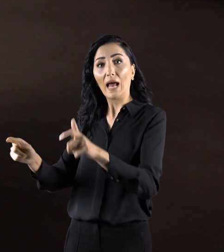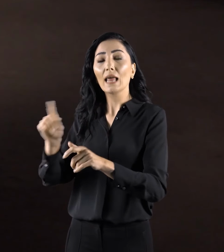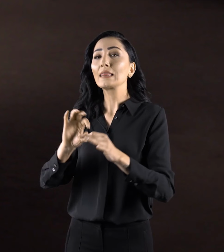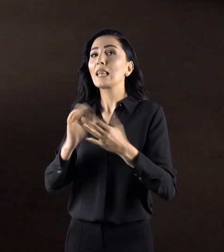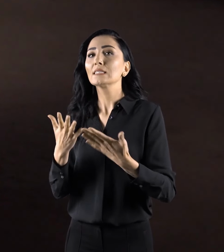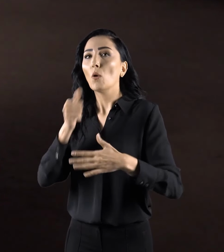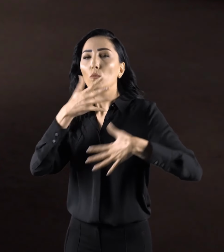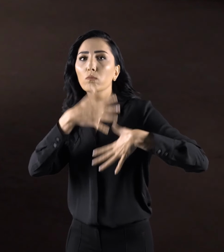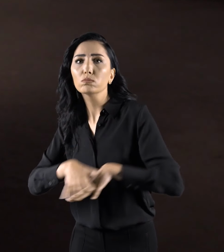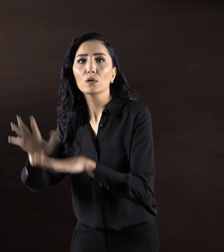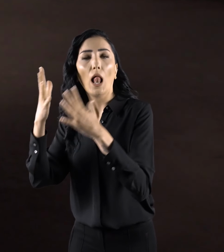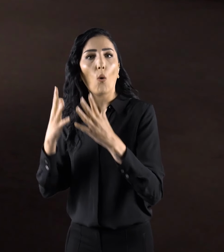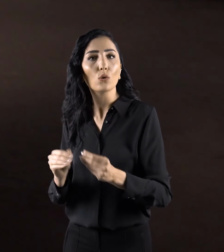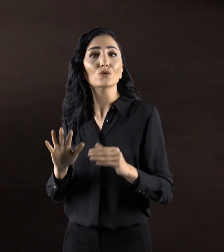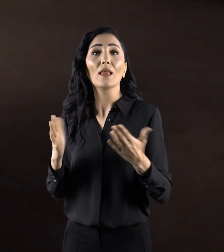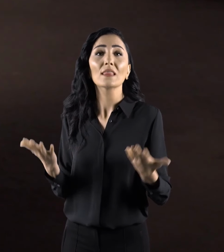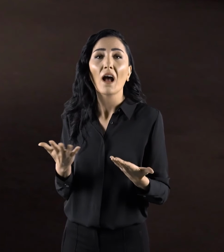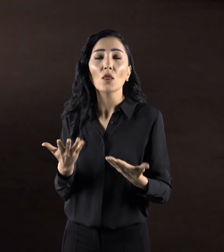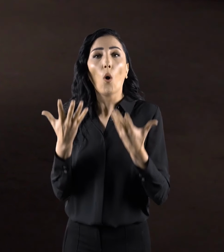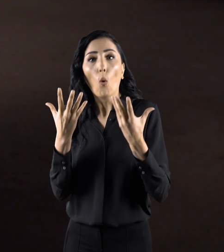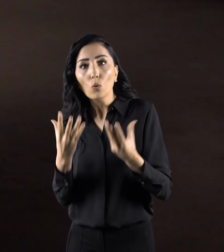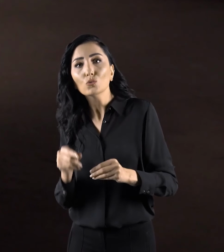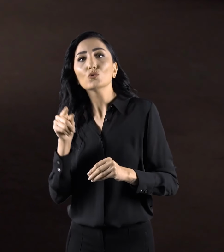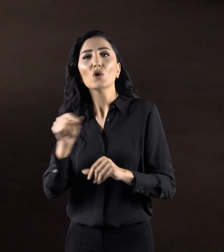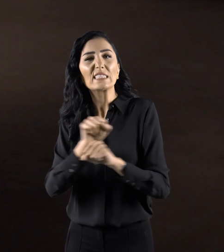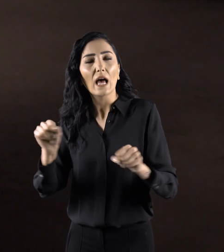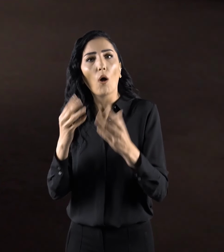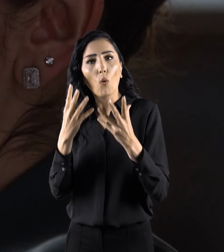ne seviyede o bölgeyi etkileyeceği kolayca ön görülebilmektedir.